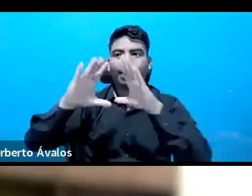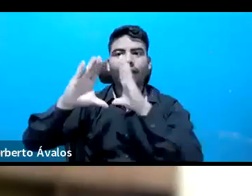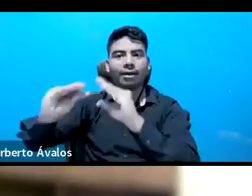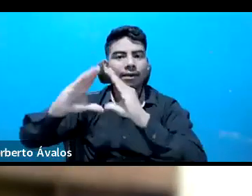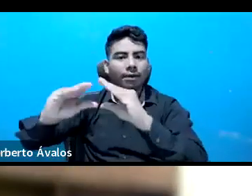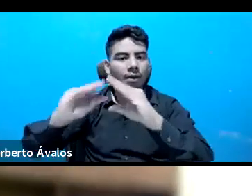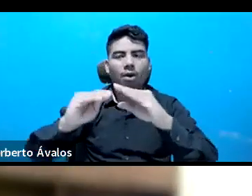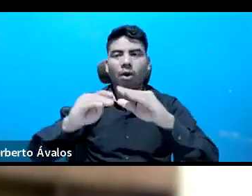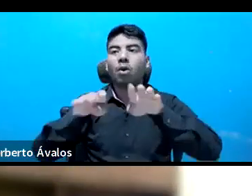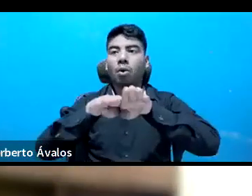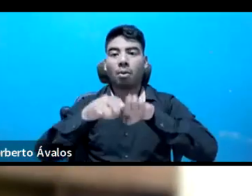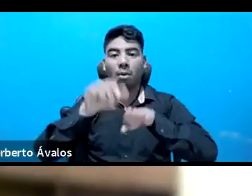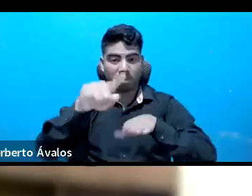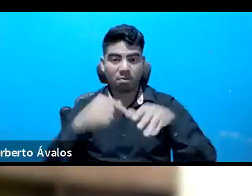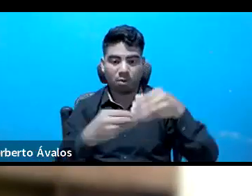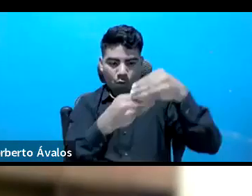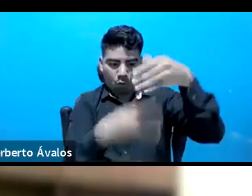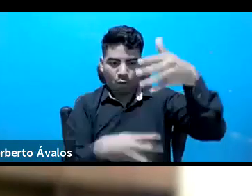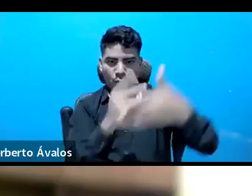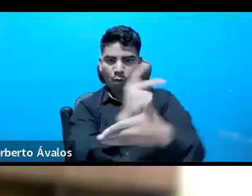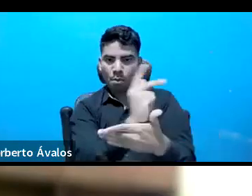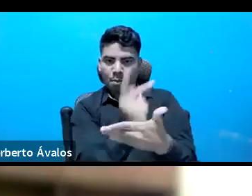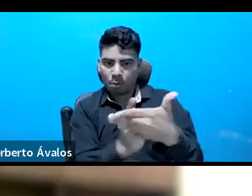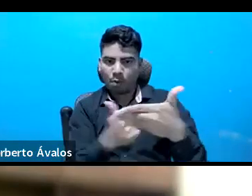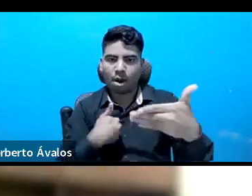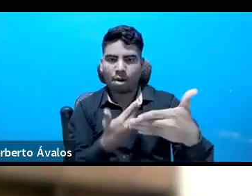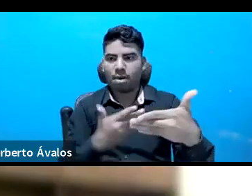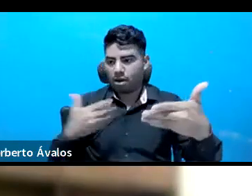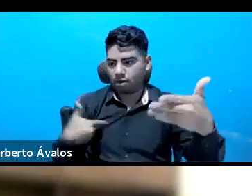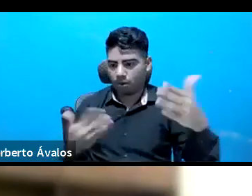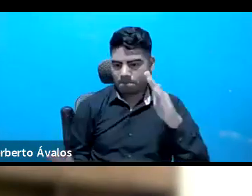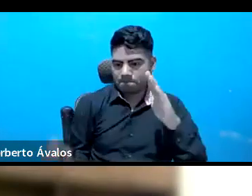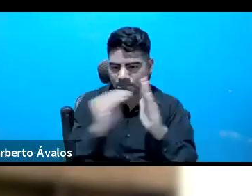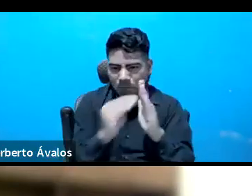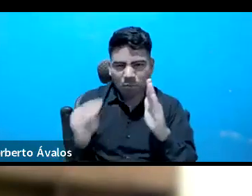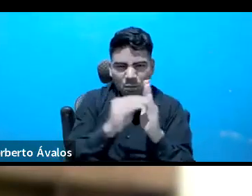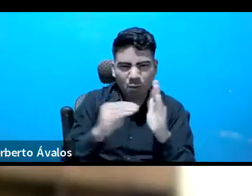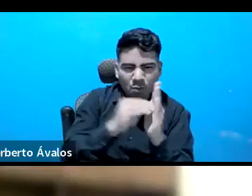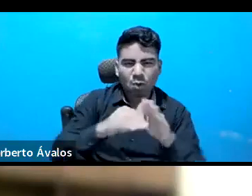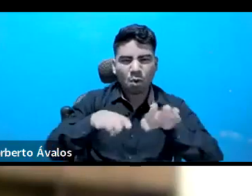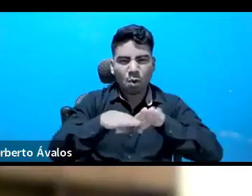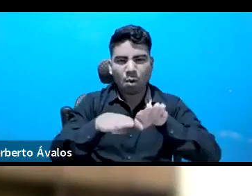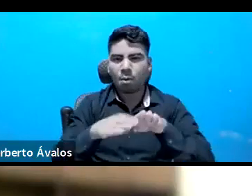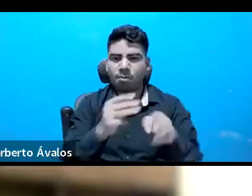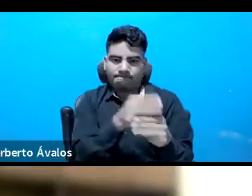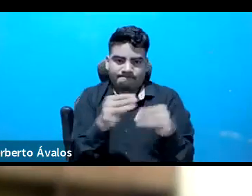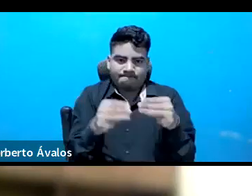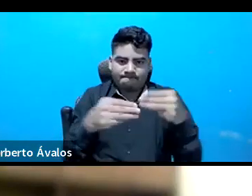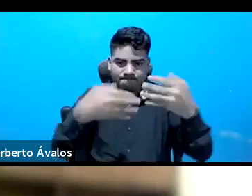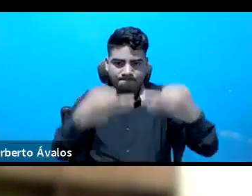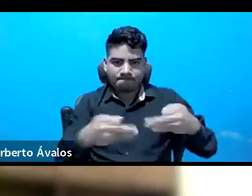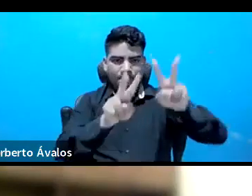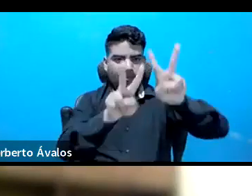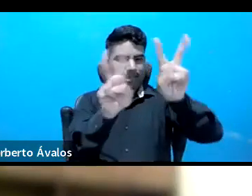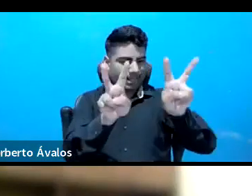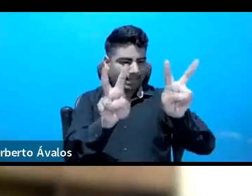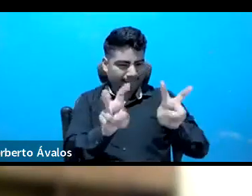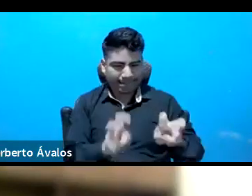De el cómo enseñarles el cómo enseñarles matemáticas. Y ya as. Y qué aspecto es tomar dentro del currículo que se les pone a las personas oyentes oyentes quiere seleccionar para que sea provechoso para la para